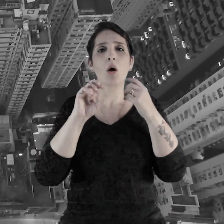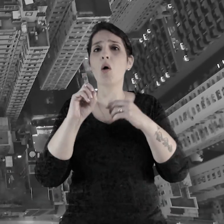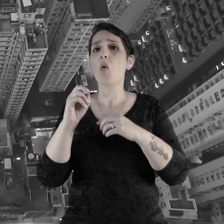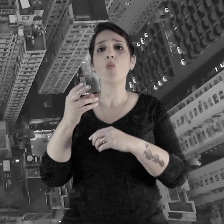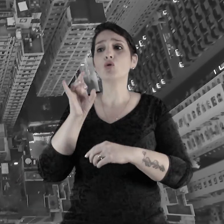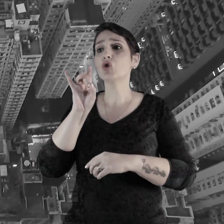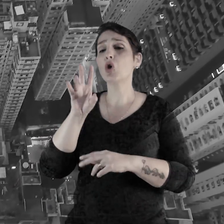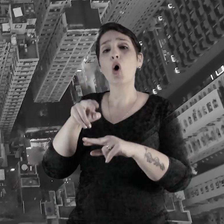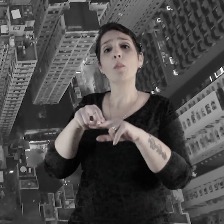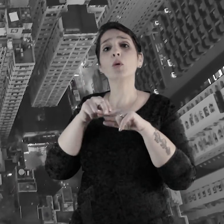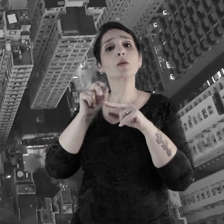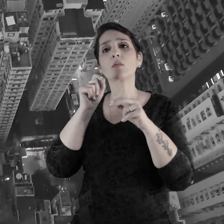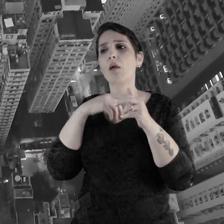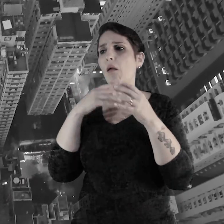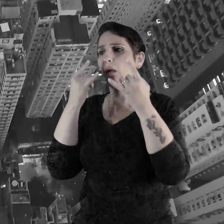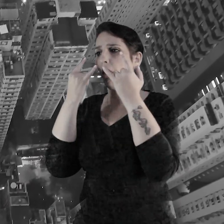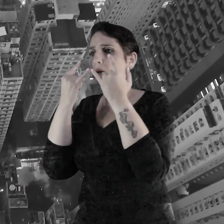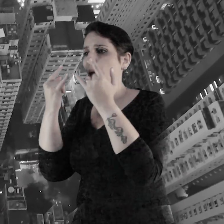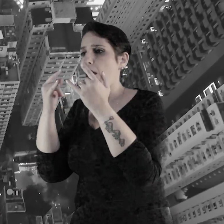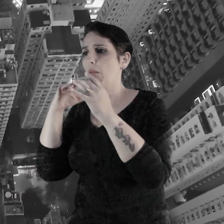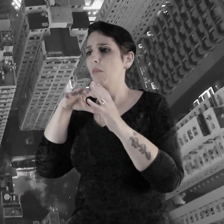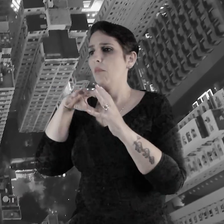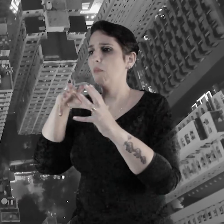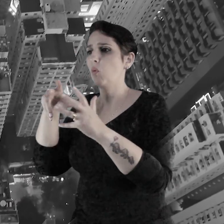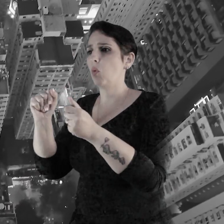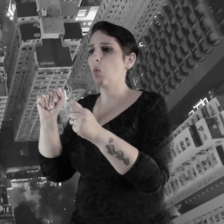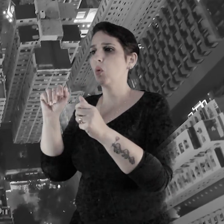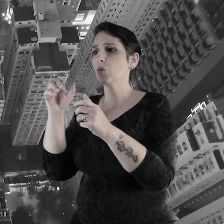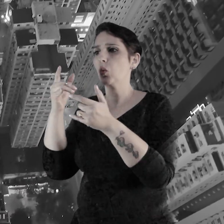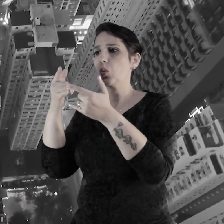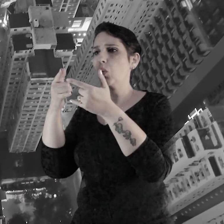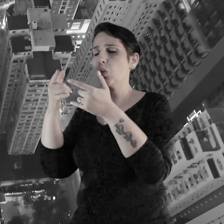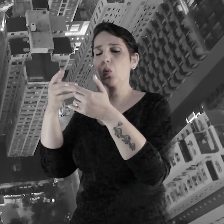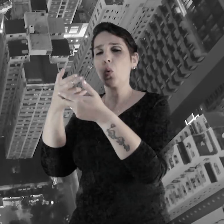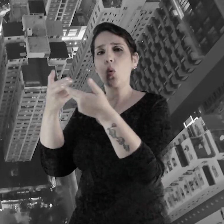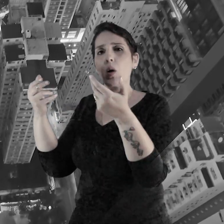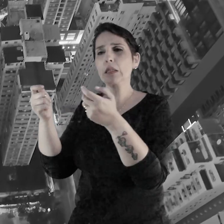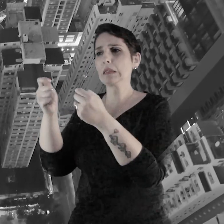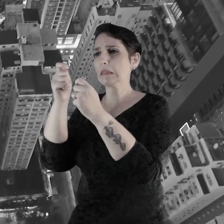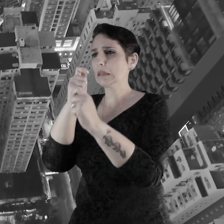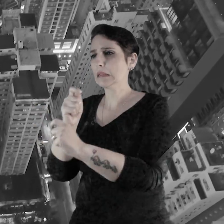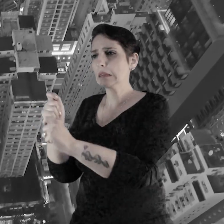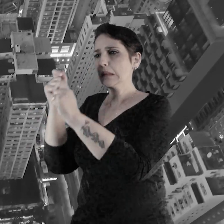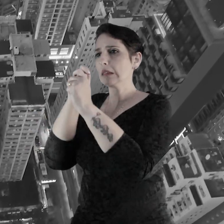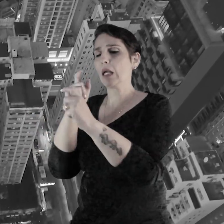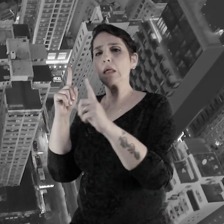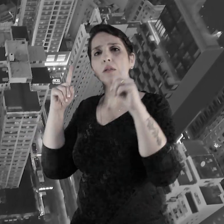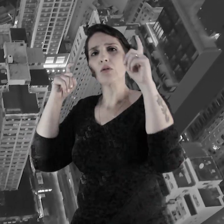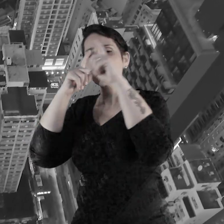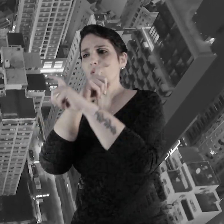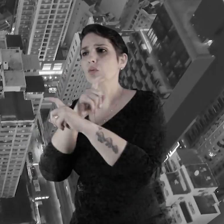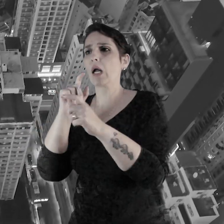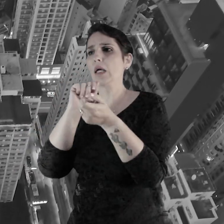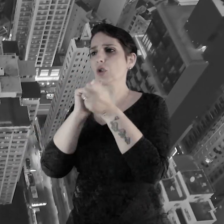por sucumbir ao transe do mundo com todas as suas máscaras de engano e a dura exigência de adaptar se à sua loucura.